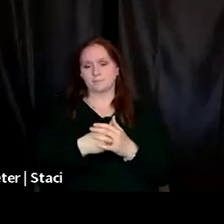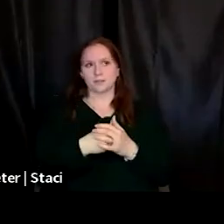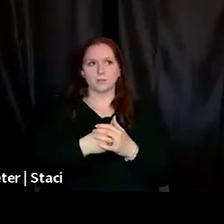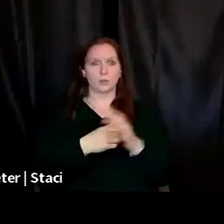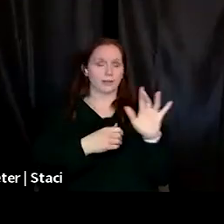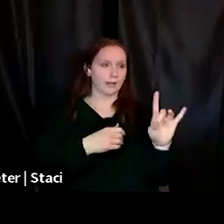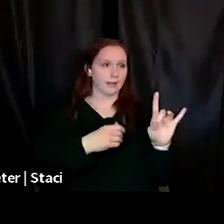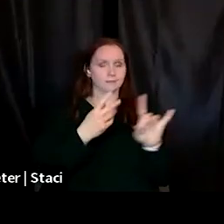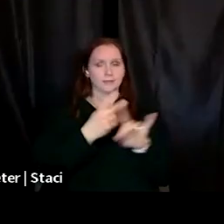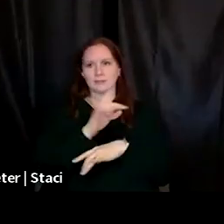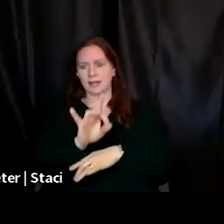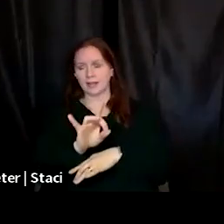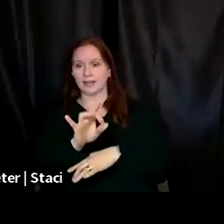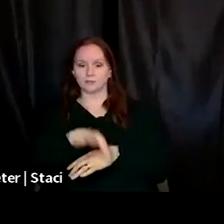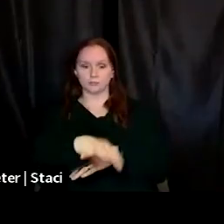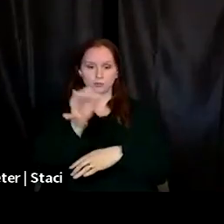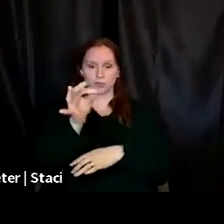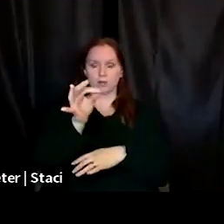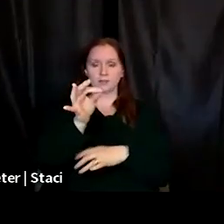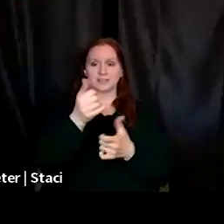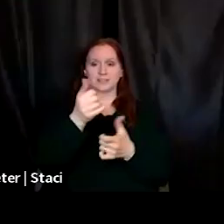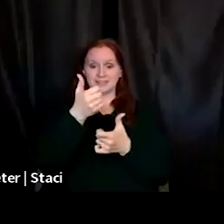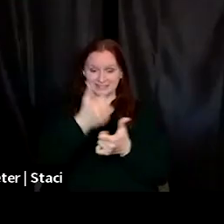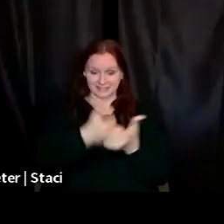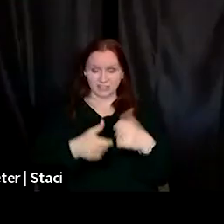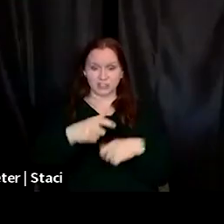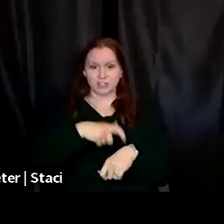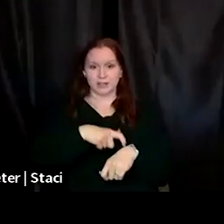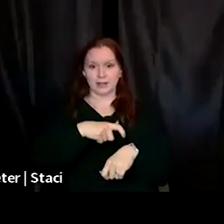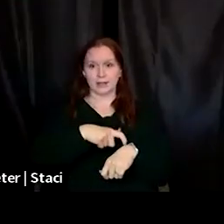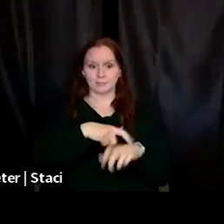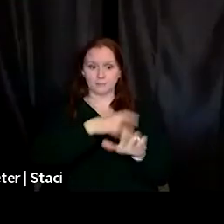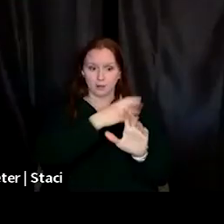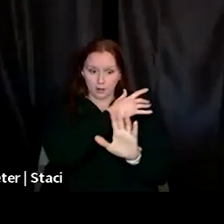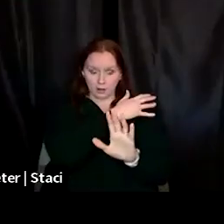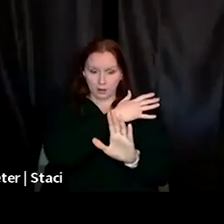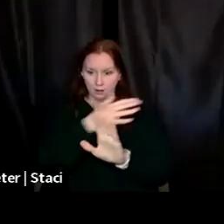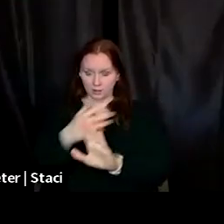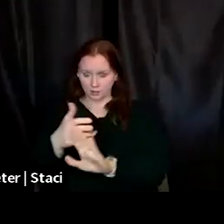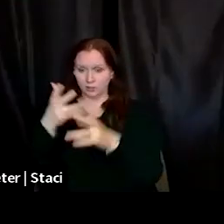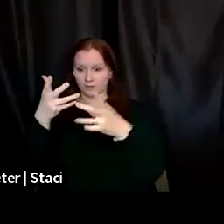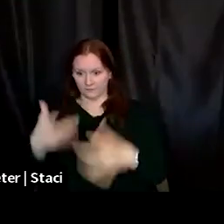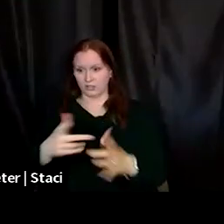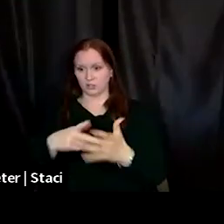crear una cuenta de Mi Seguridad Social, ya sabes que en el curso de SOAR, te damos la alternativa